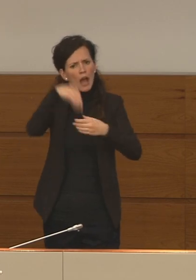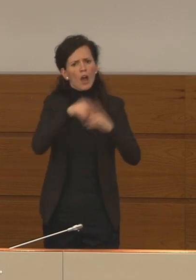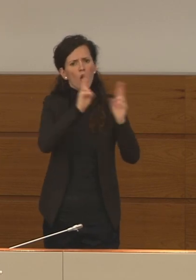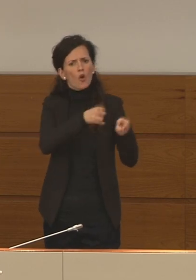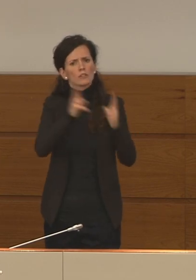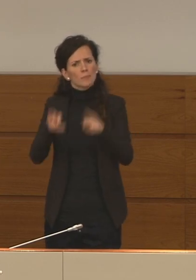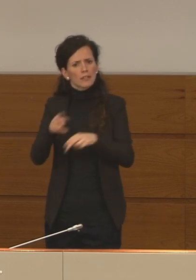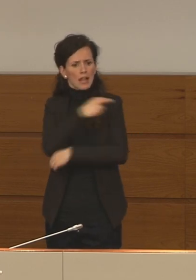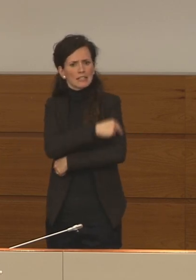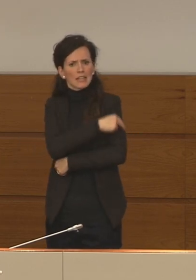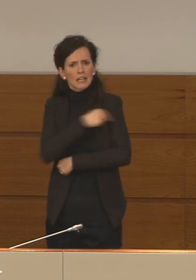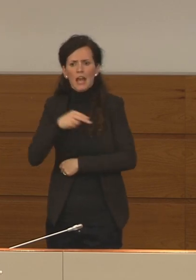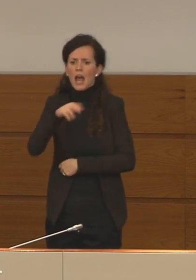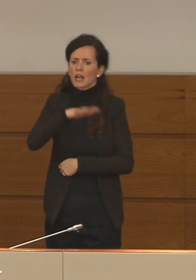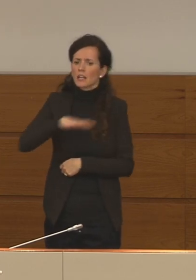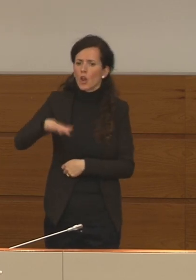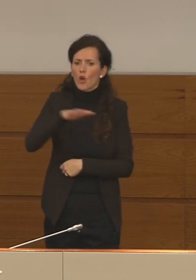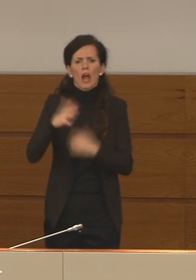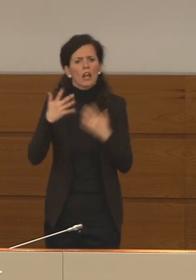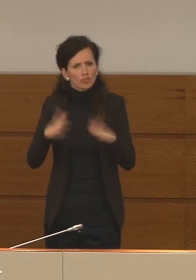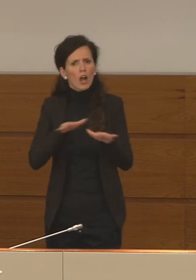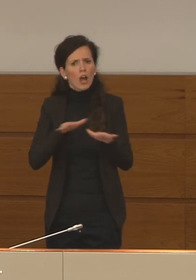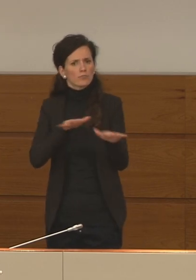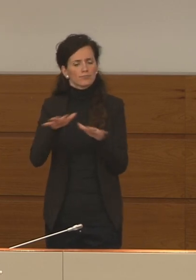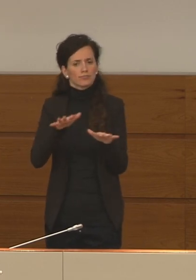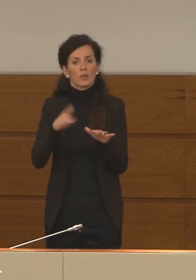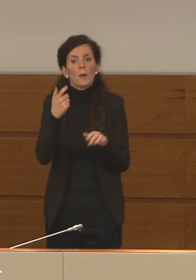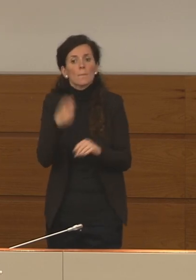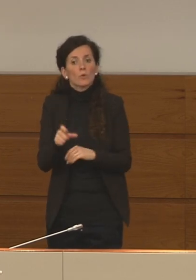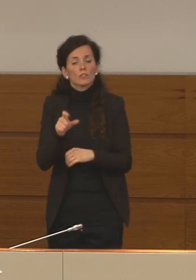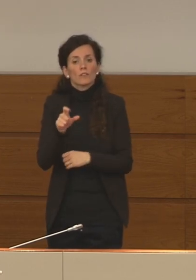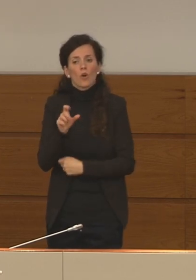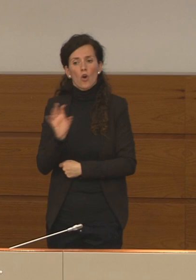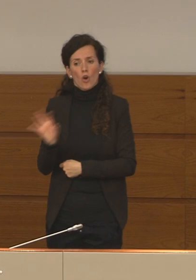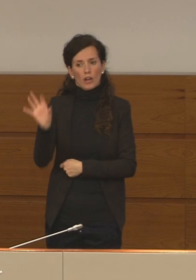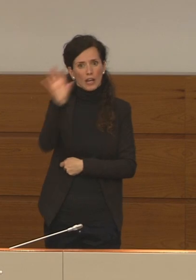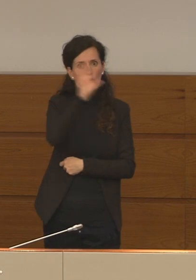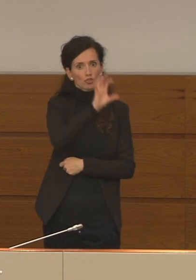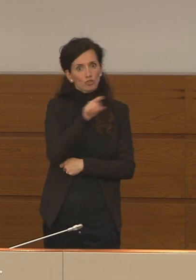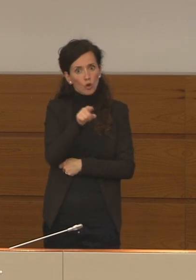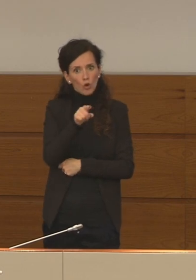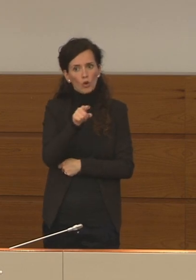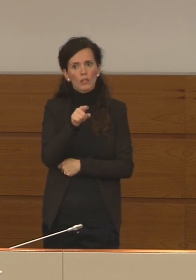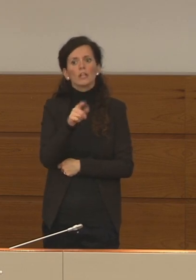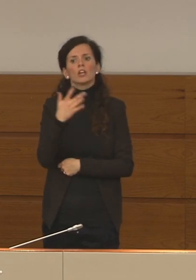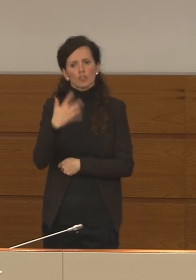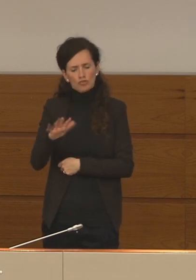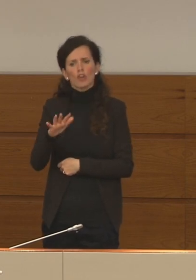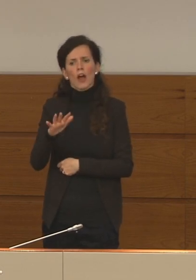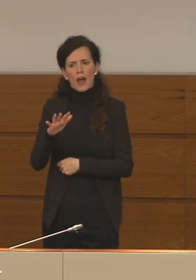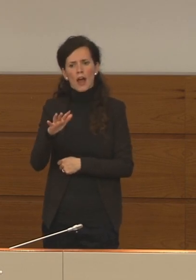perché le regioni stanno dando attuazione alla direttiva del ministro